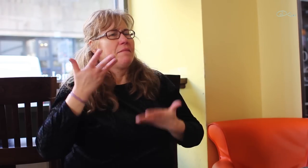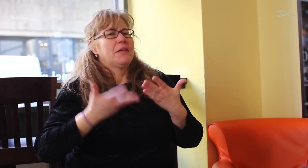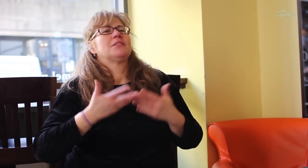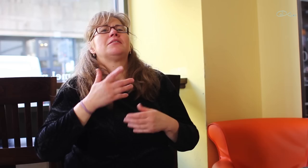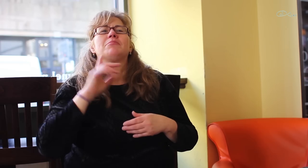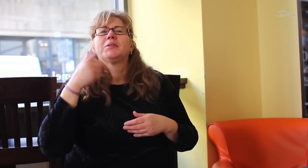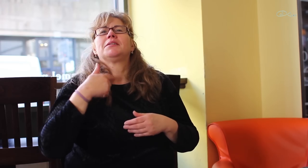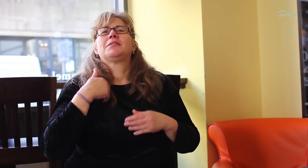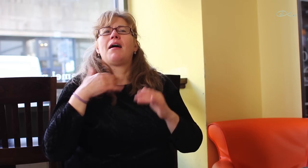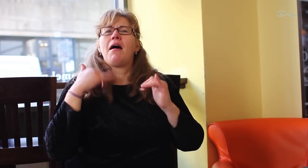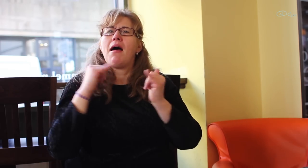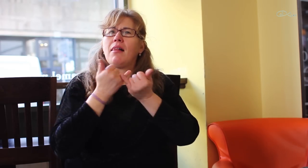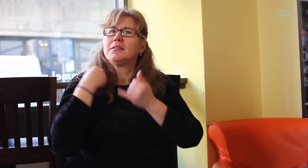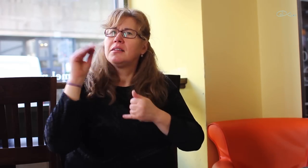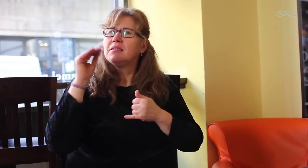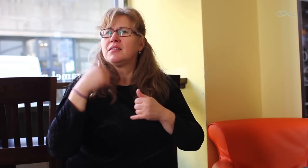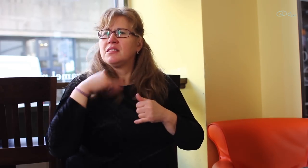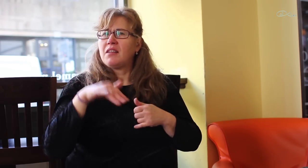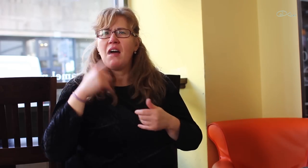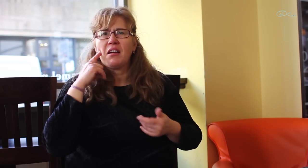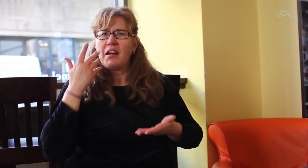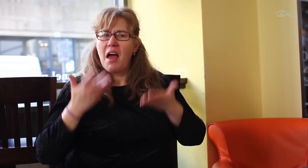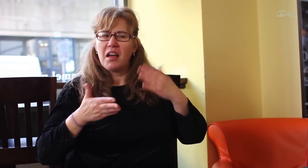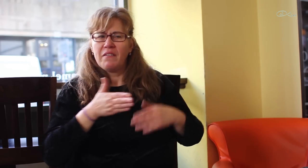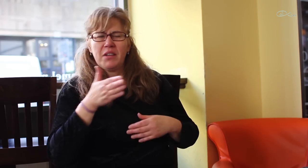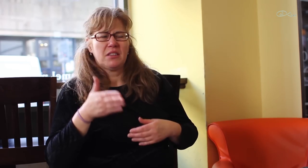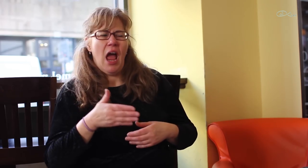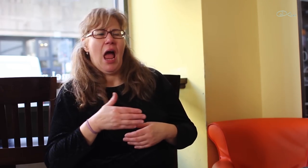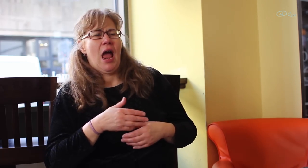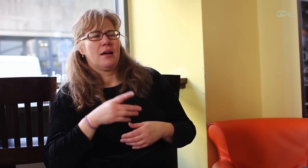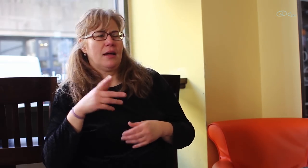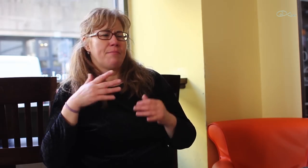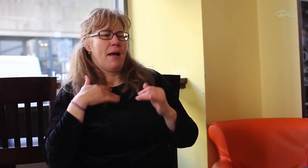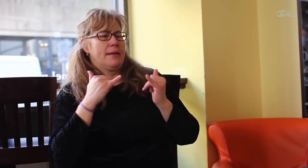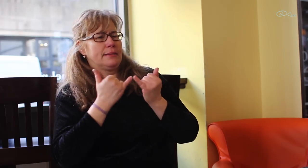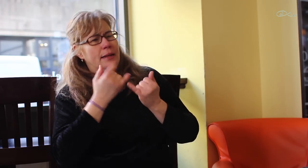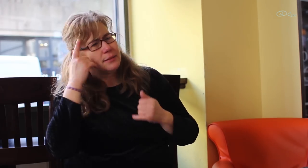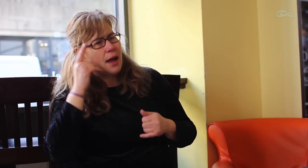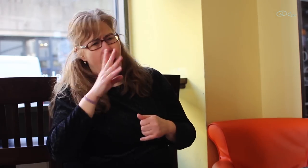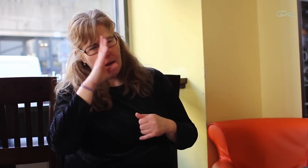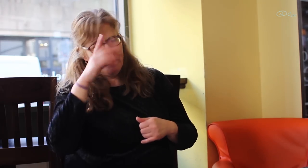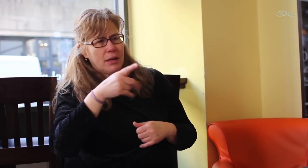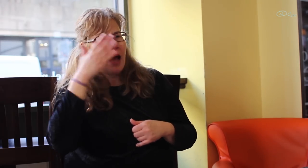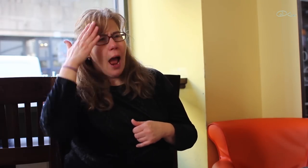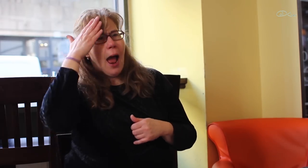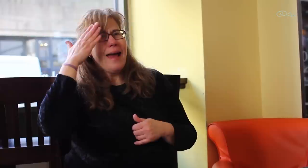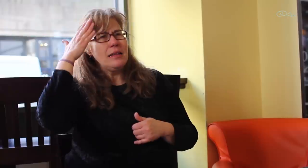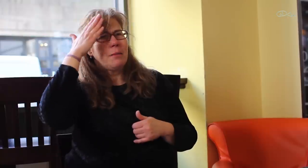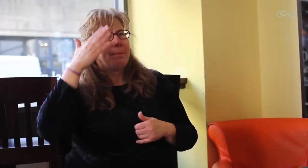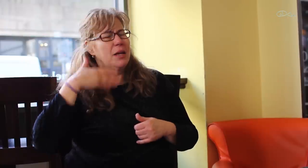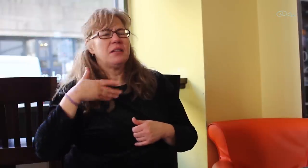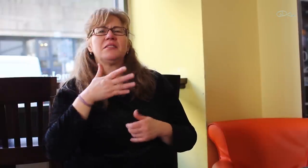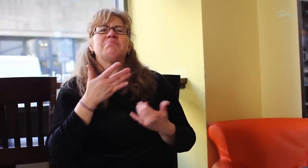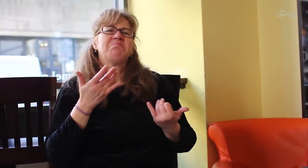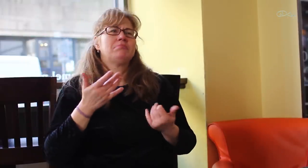Ich habe mit meinen Eltern über meine Gleichgewichtsprobleme gesprochen. Aber sie sagten, ich würde mir das einbilden.